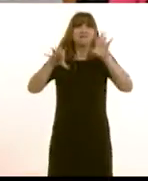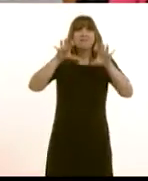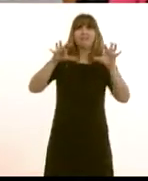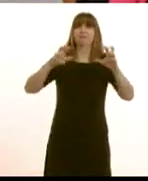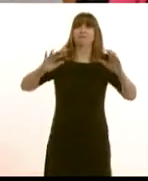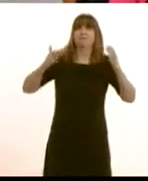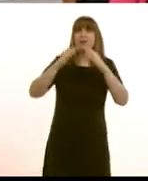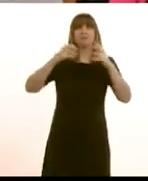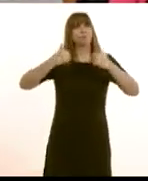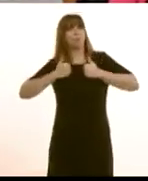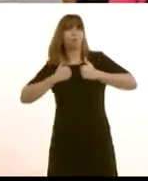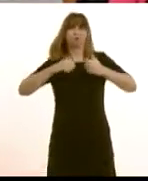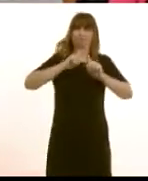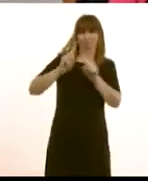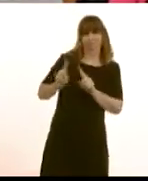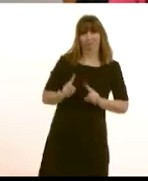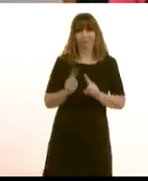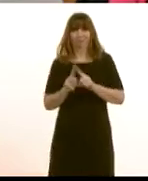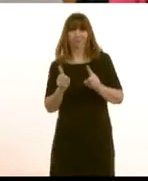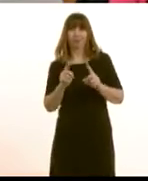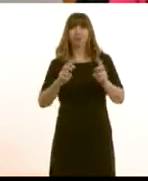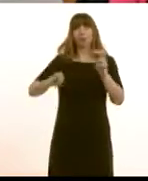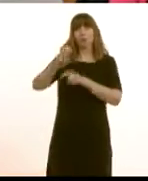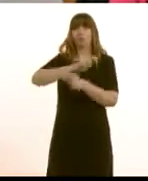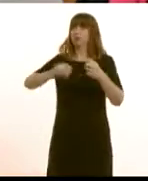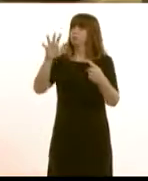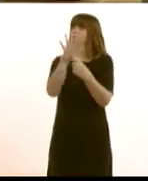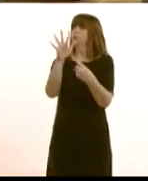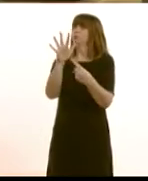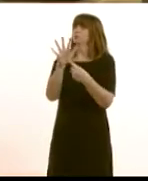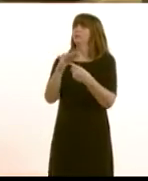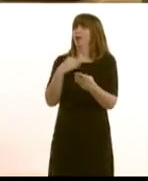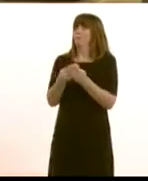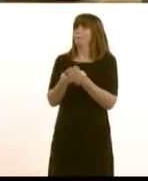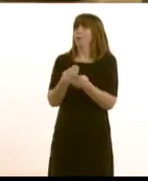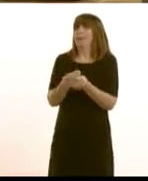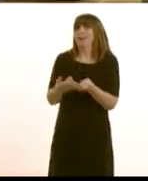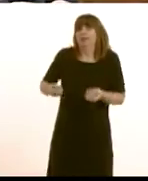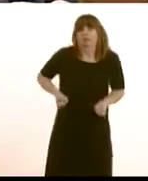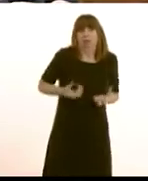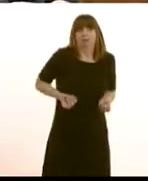rydym niín ei wneud y flwyddyn hyn, o gofioír ffaith bod twristiaeth yn bwysig dros ben